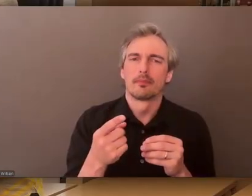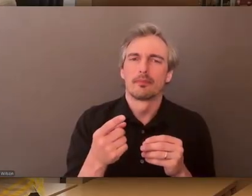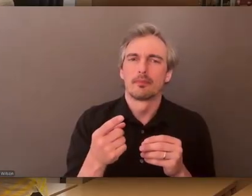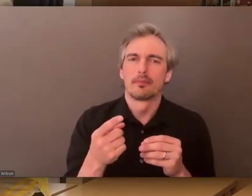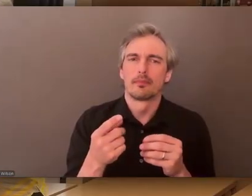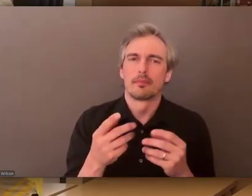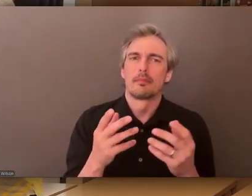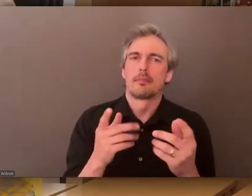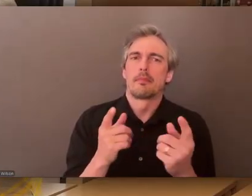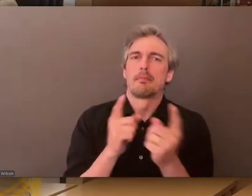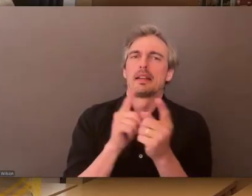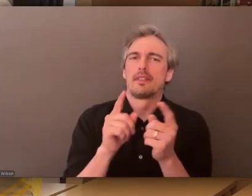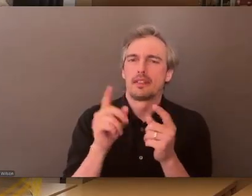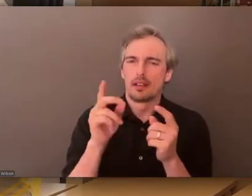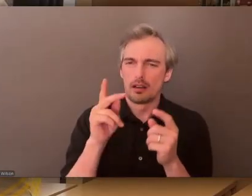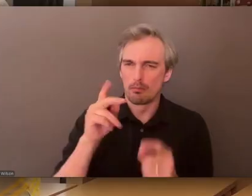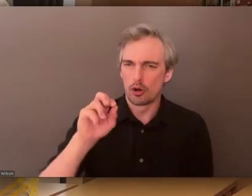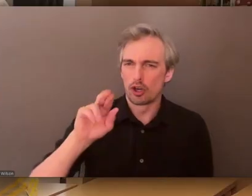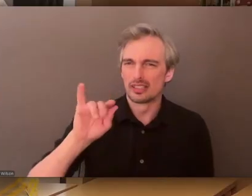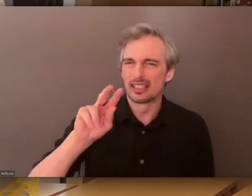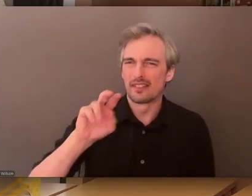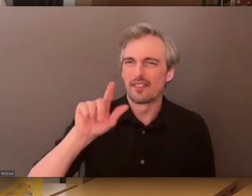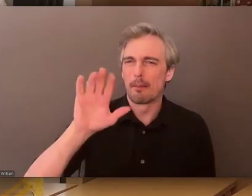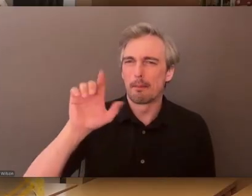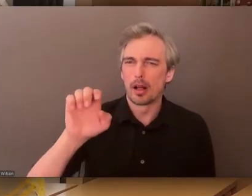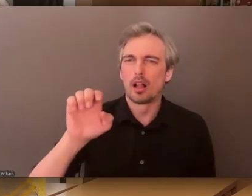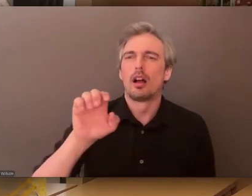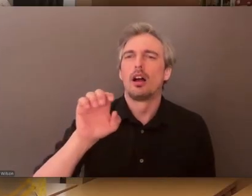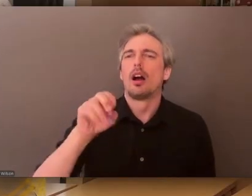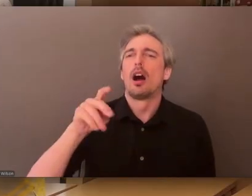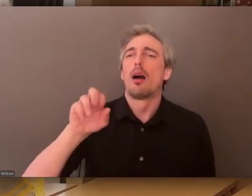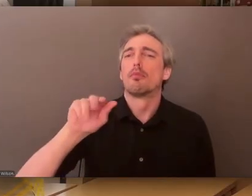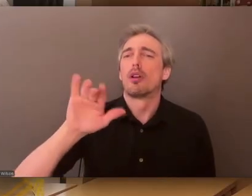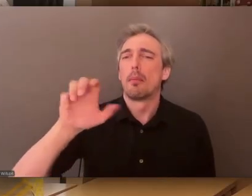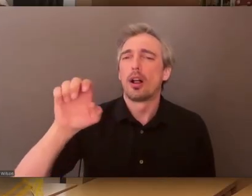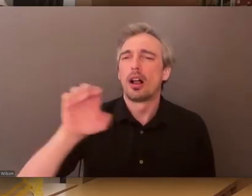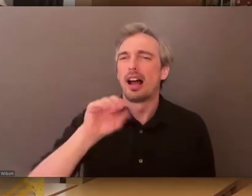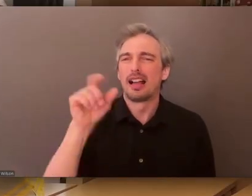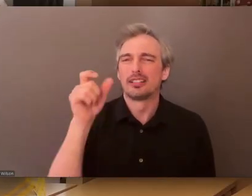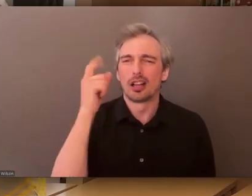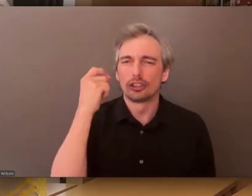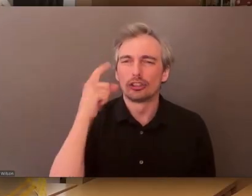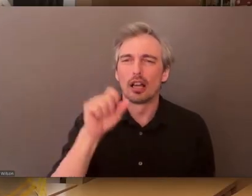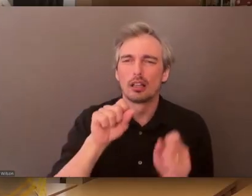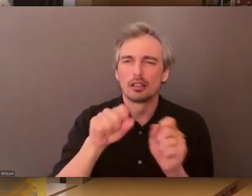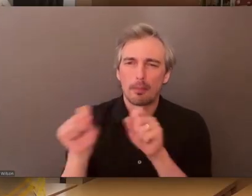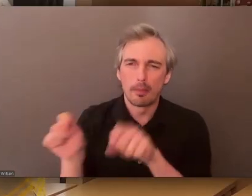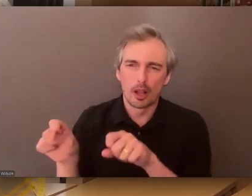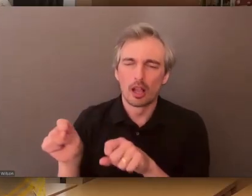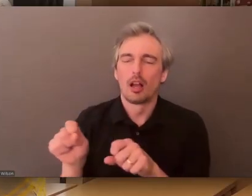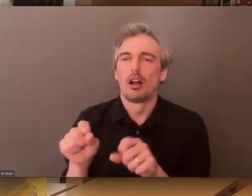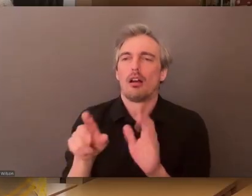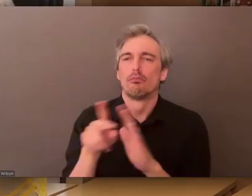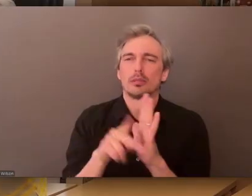作可能、理解可能の原則にどのように合致するかについて言及されましたね。